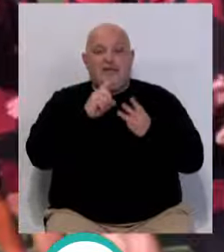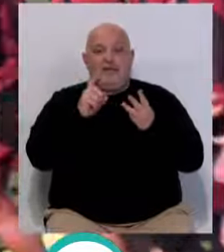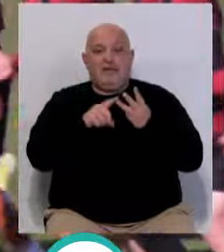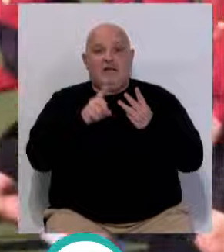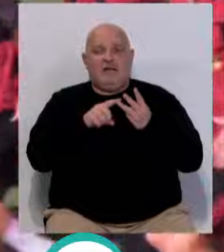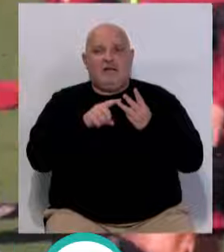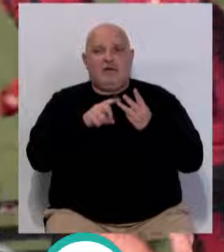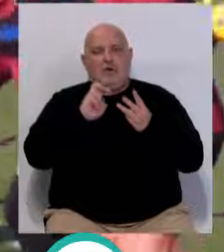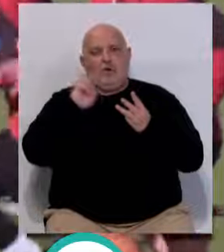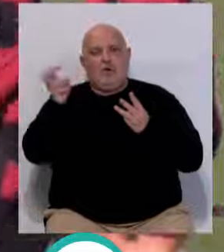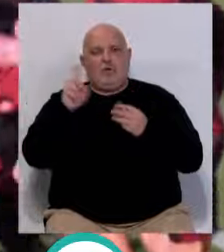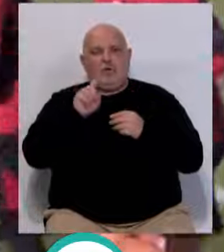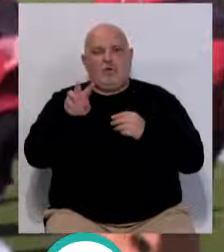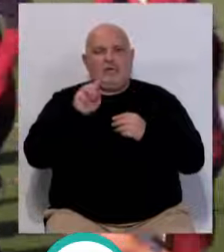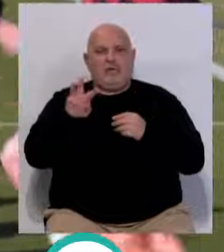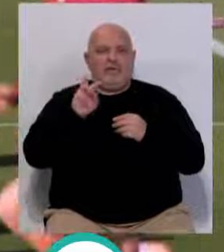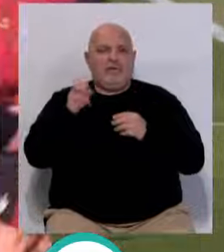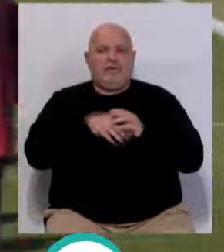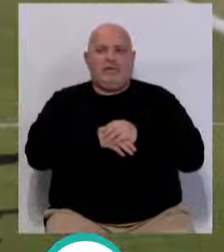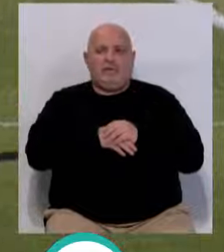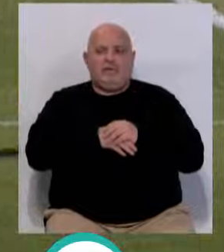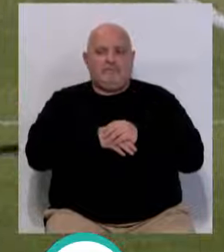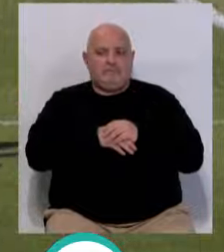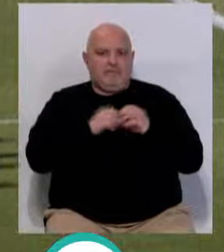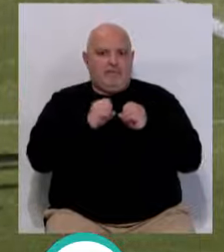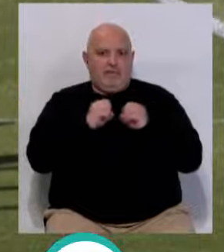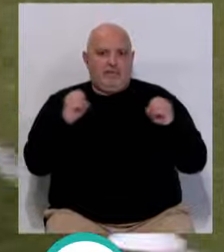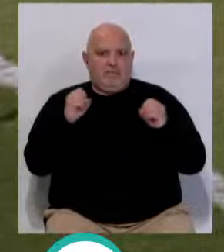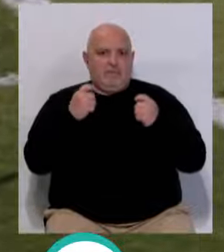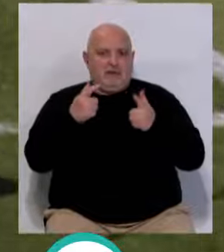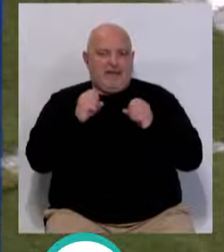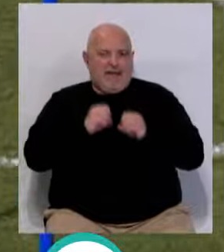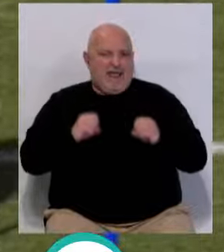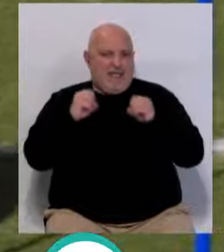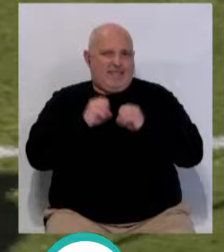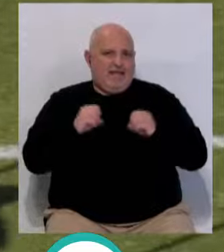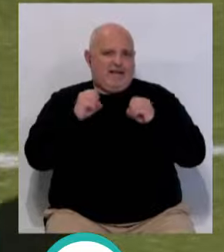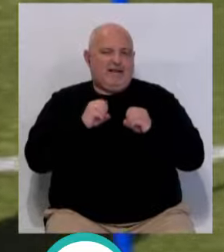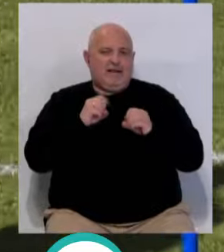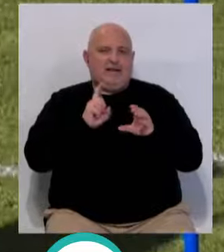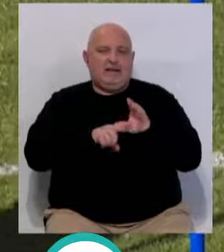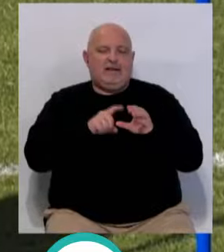jugado 12 o 13 partidos no pero están aportando poco prácticamente no están el central todavía